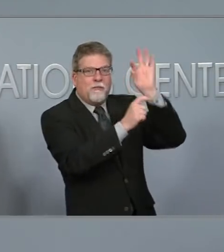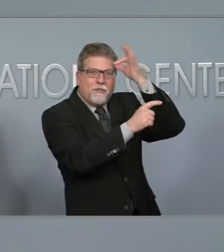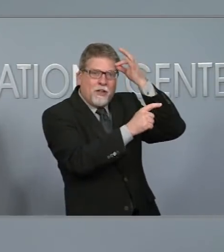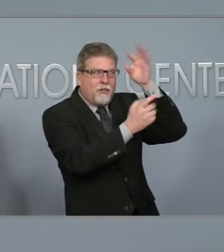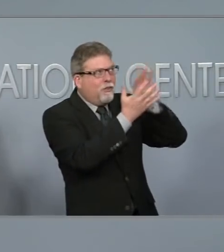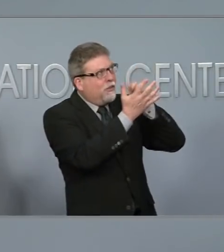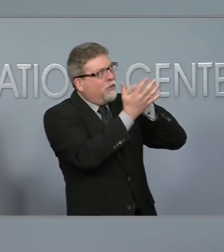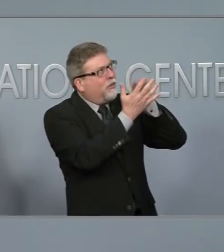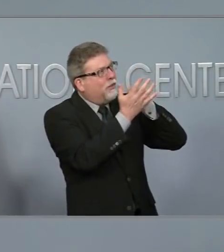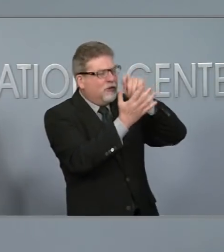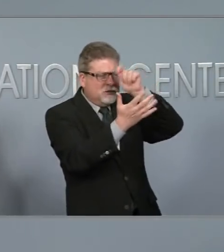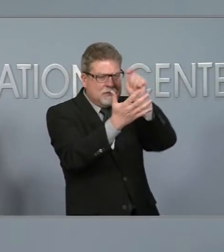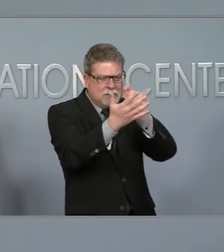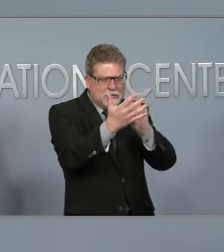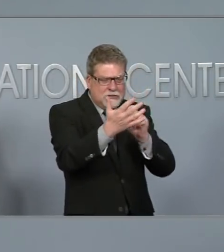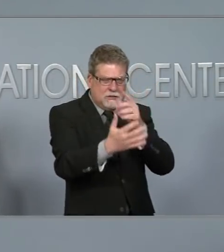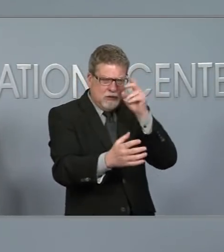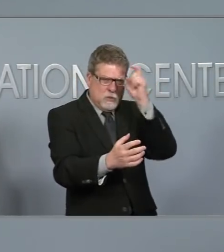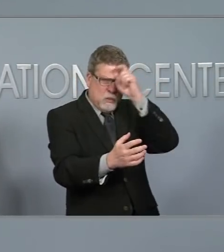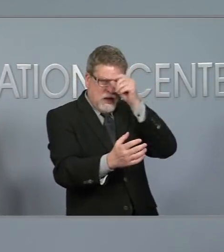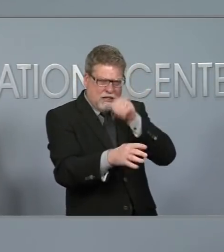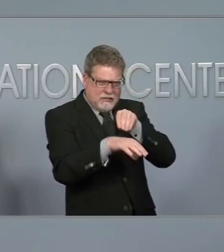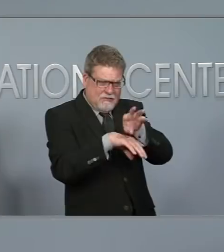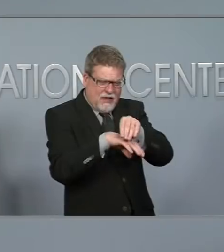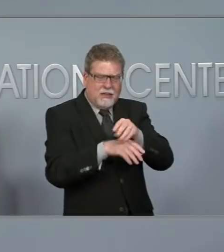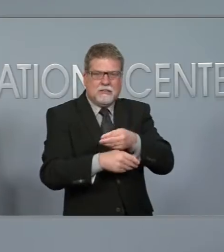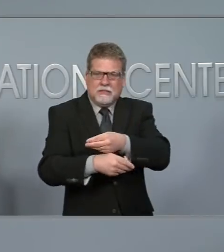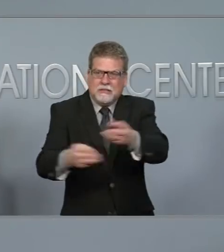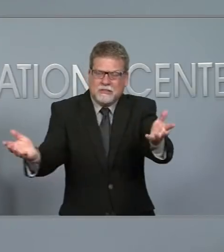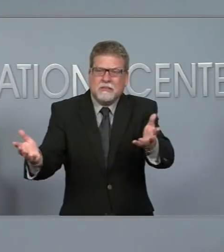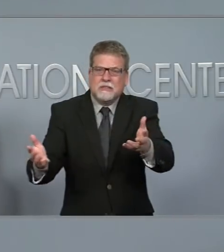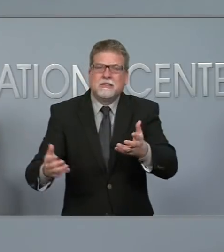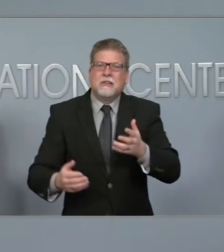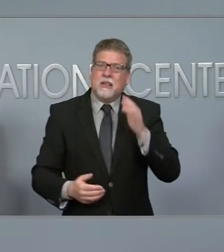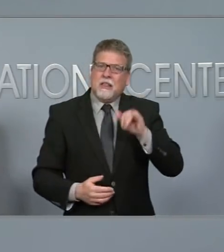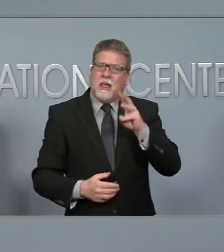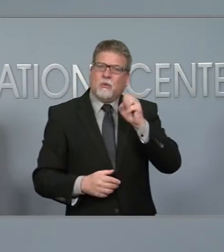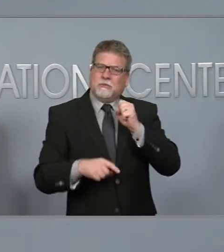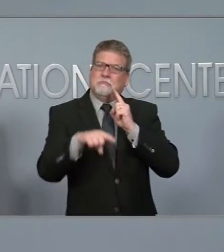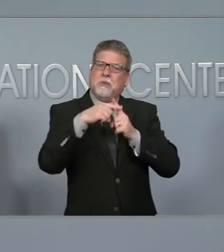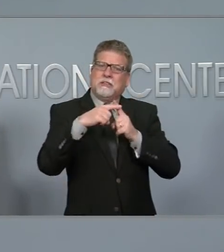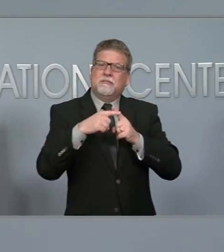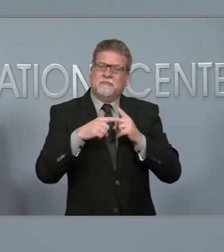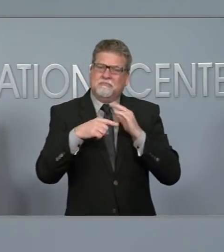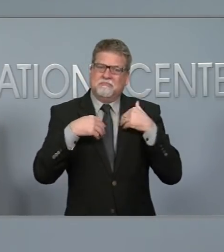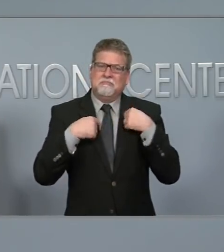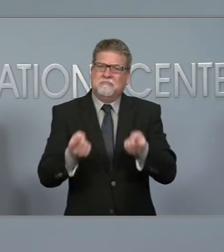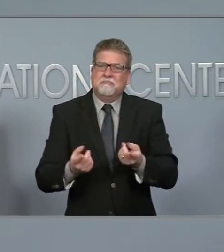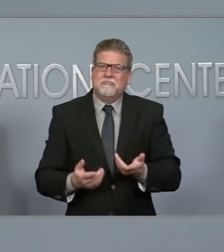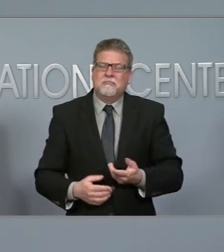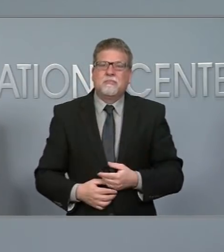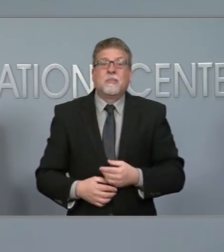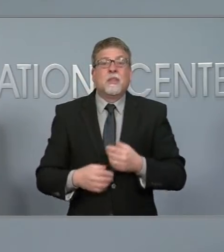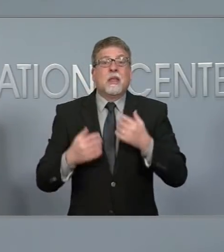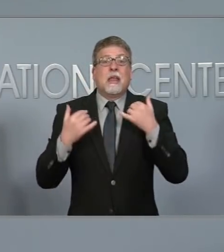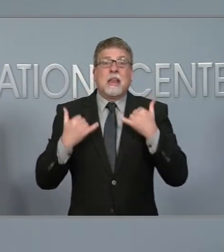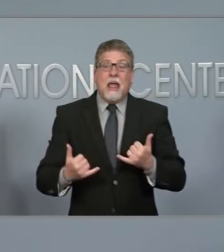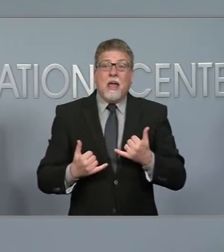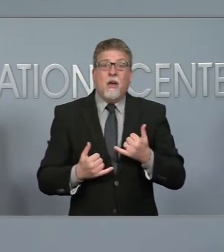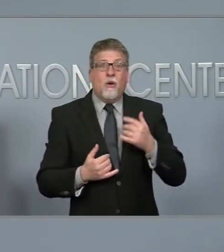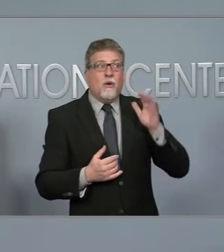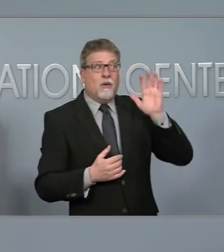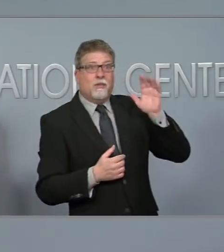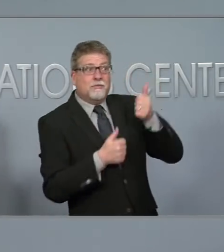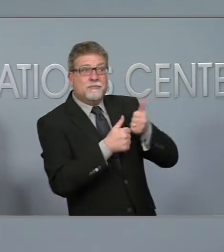les a una guía y en el pasado